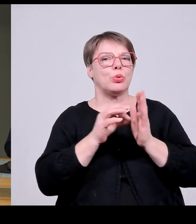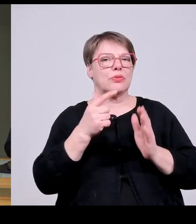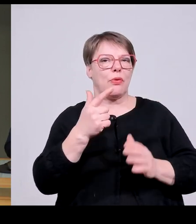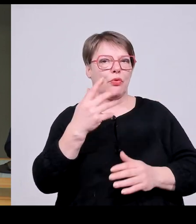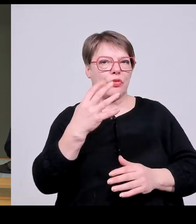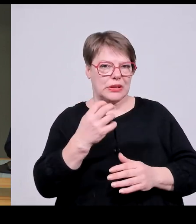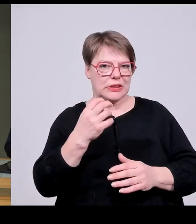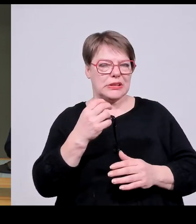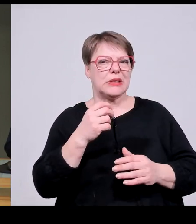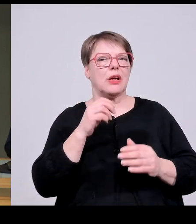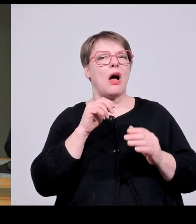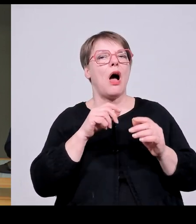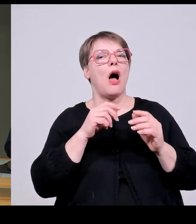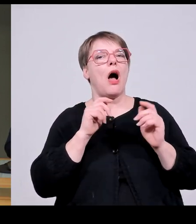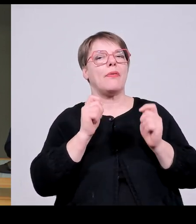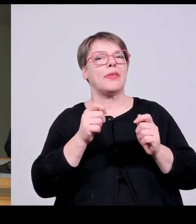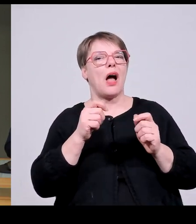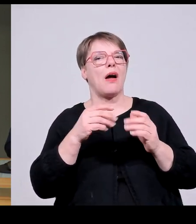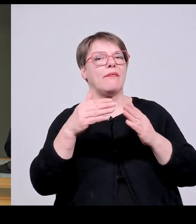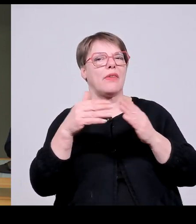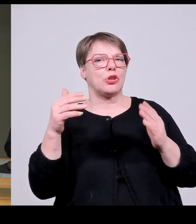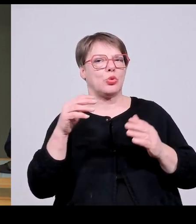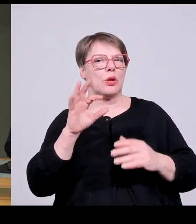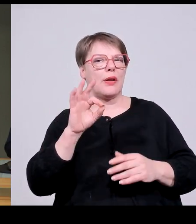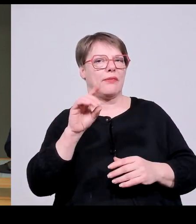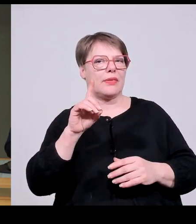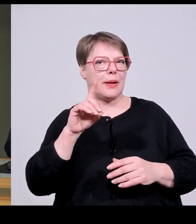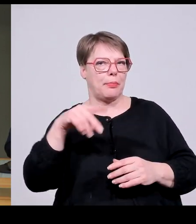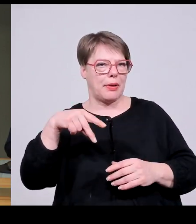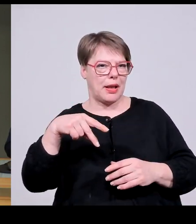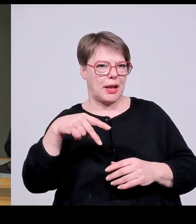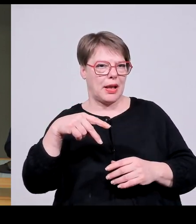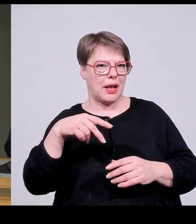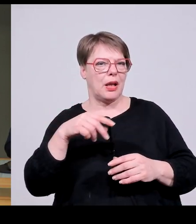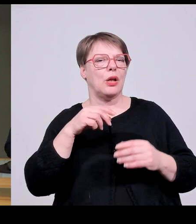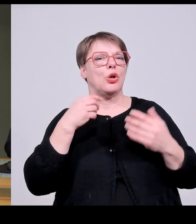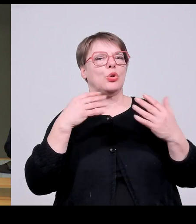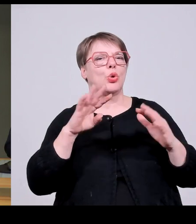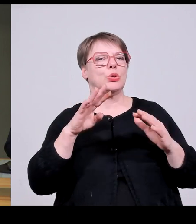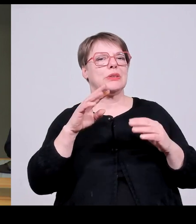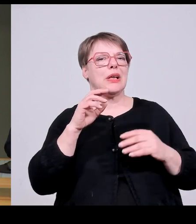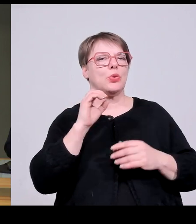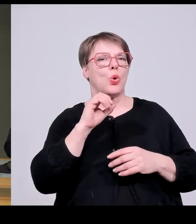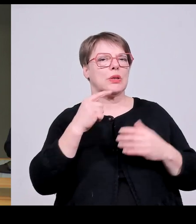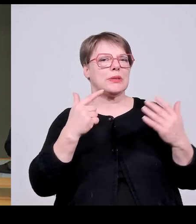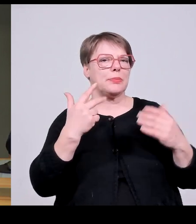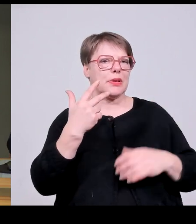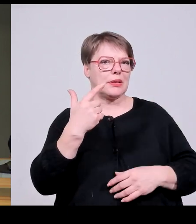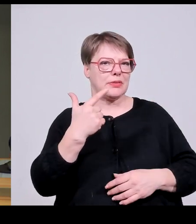Antrag der Fraktion der SPD, der Fraktion Bündnis 90/ Die Grünen und der Fraktion Die Linke Drucksache 19 0792.